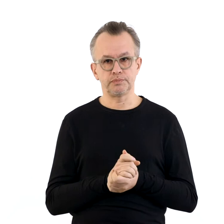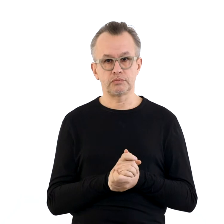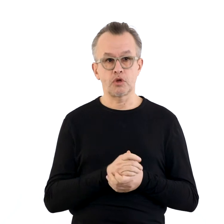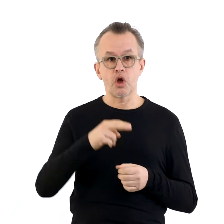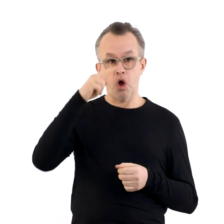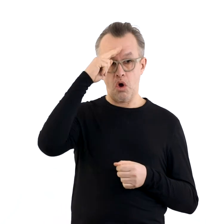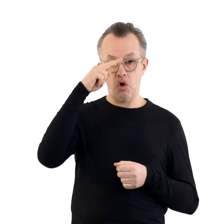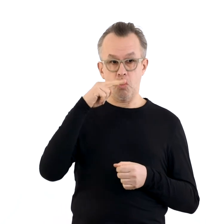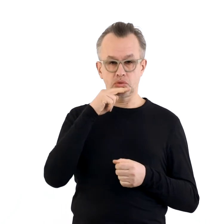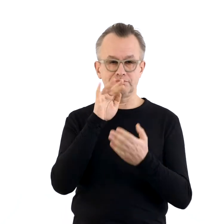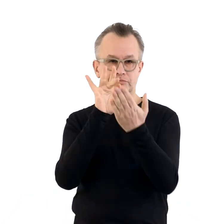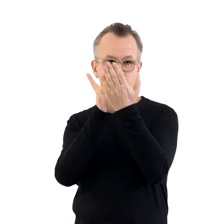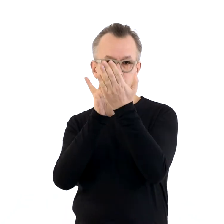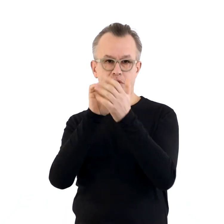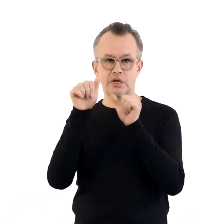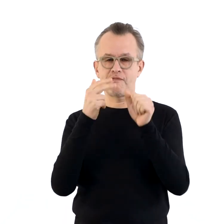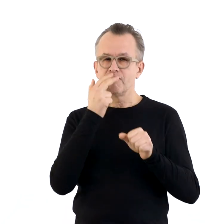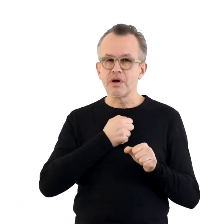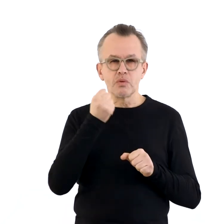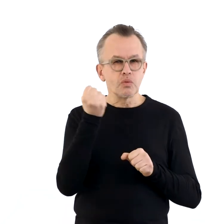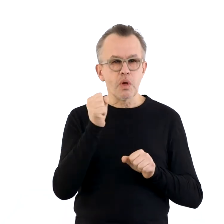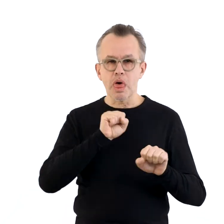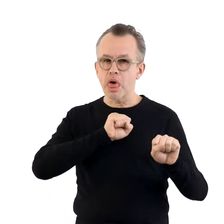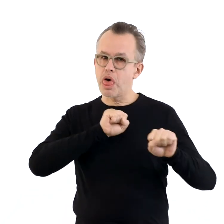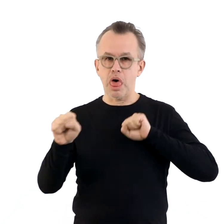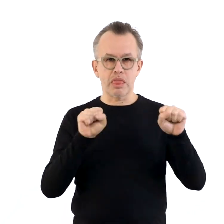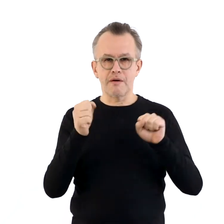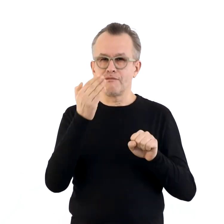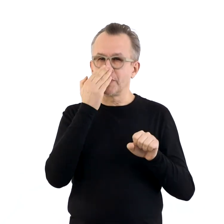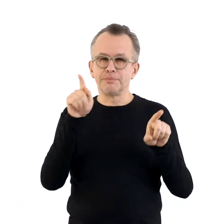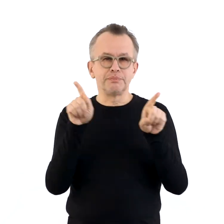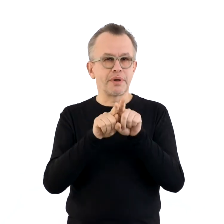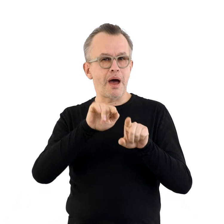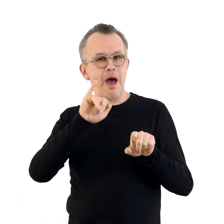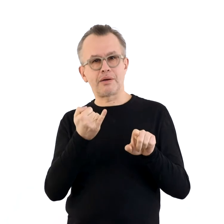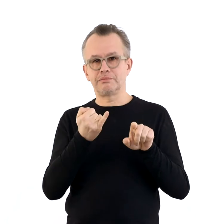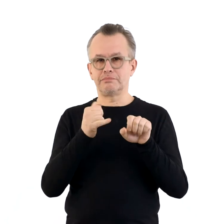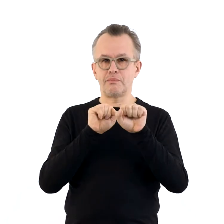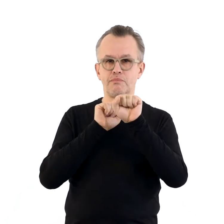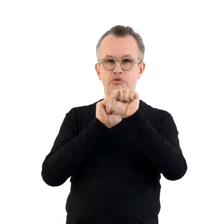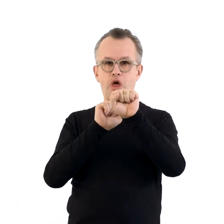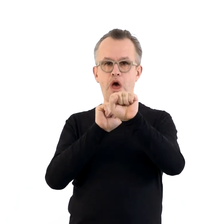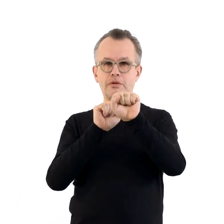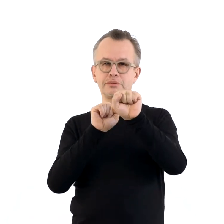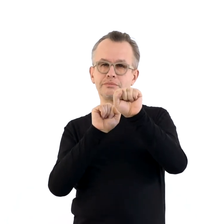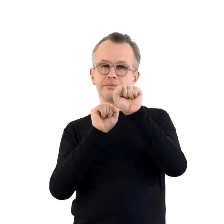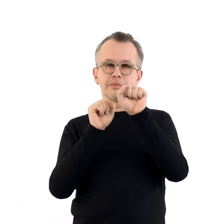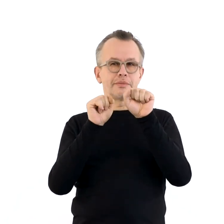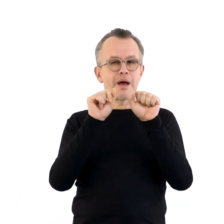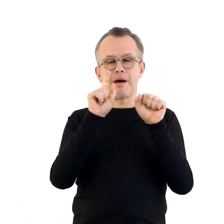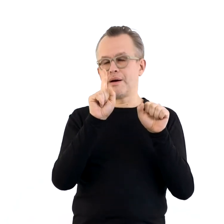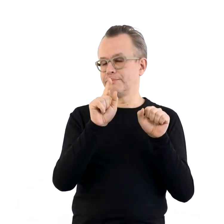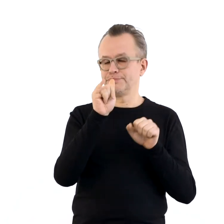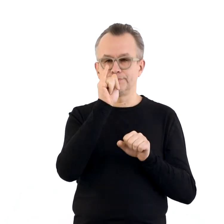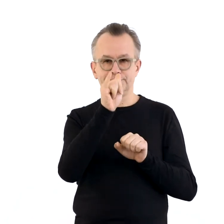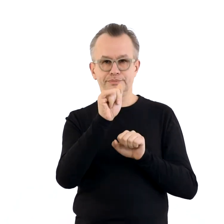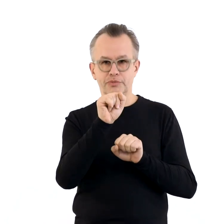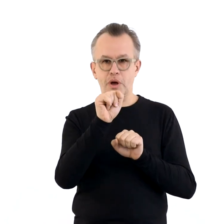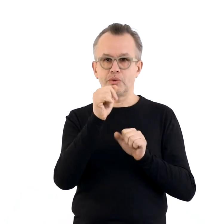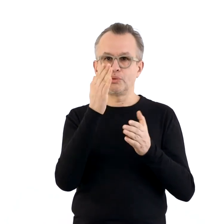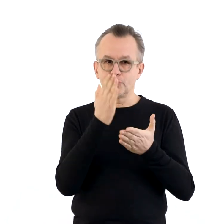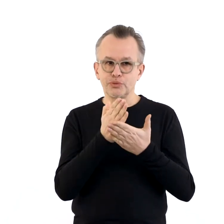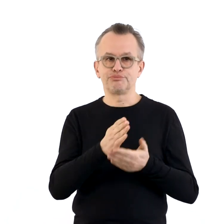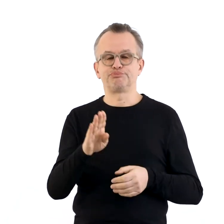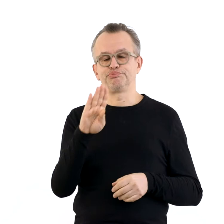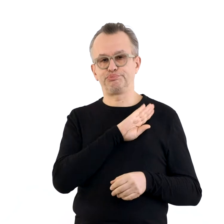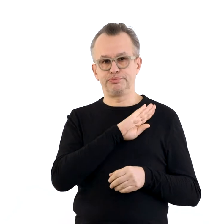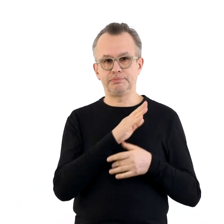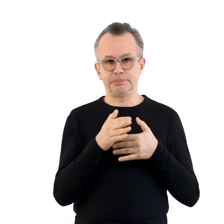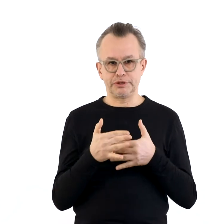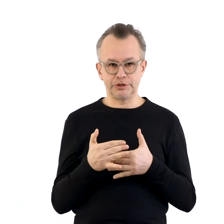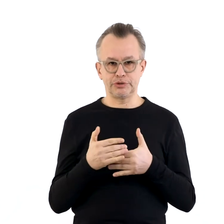w ojcu – figurze środkowej – pokazano energię w obliczu nieuchronnej śmierci.